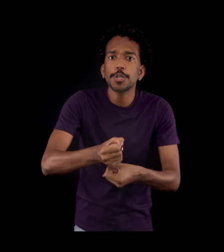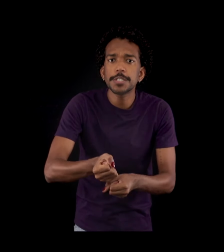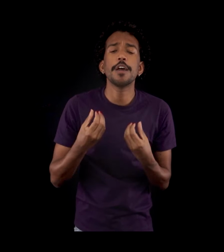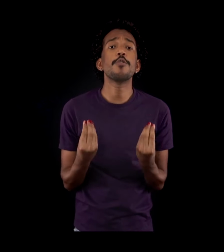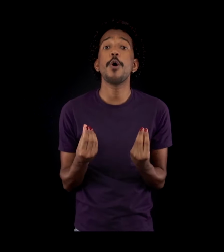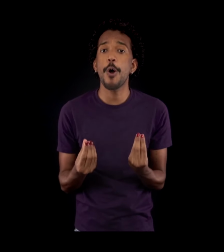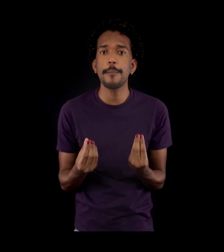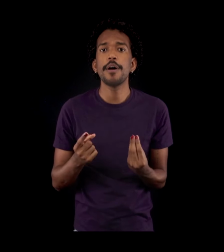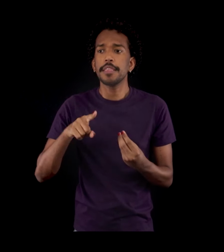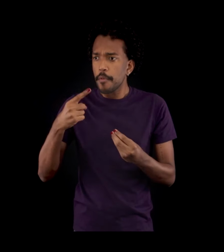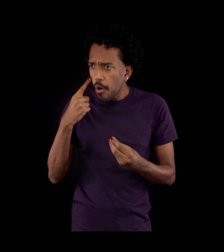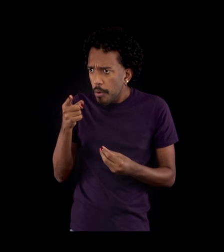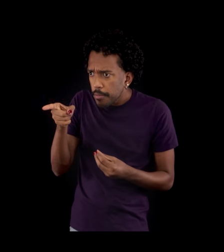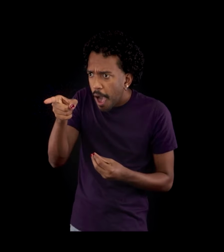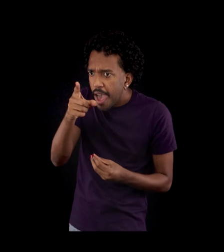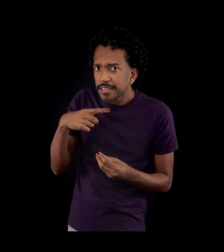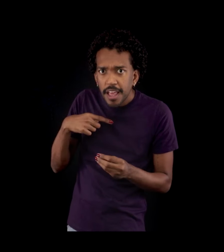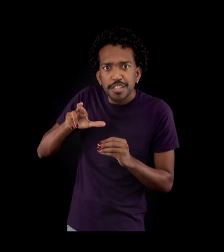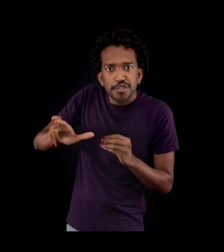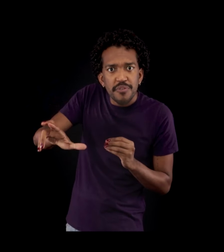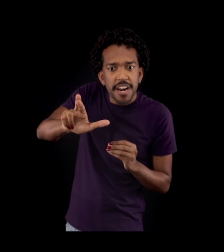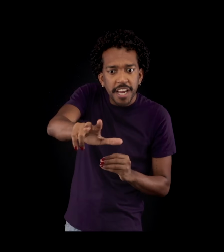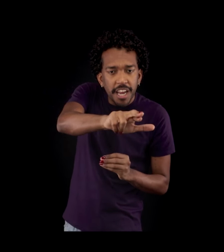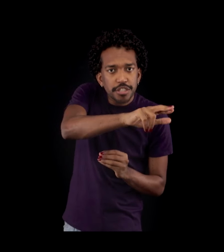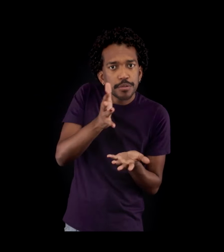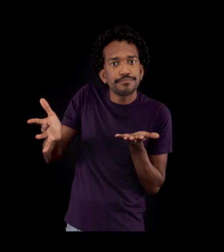Depois a gente compartilha, cria um vocabulário do torcer.